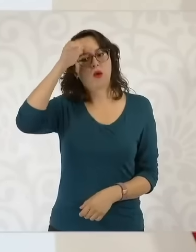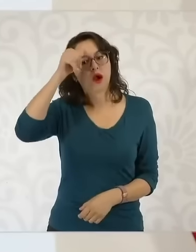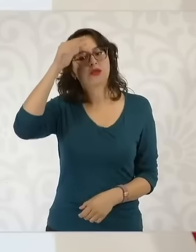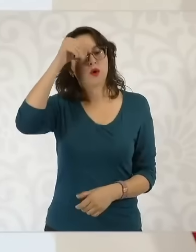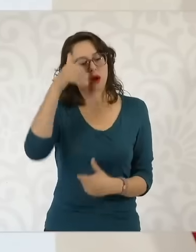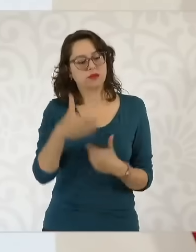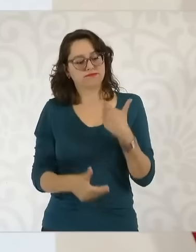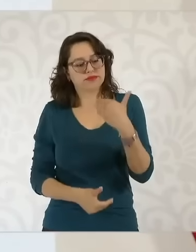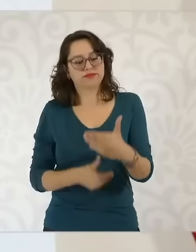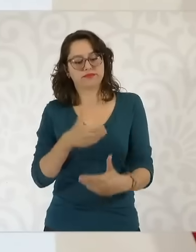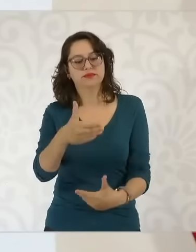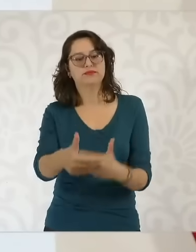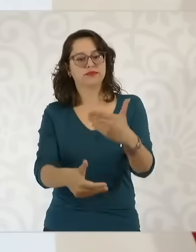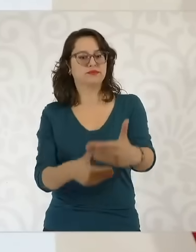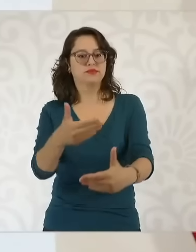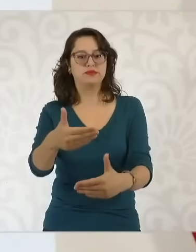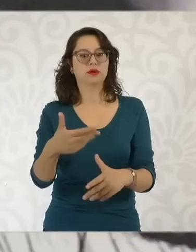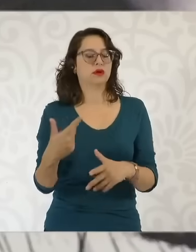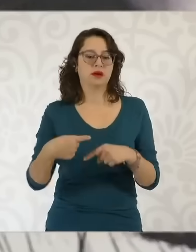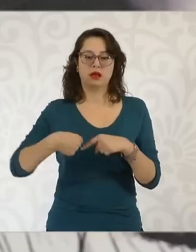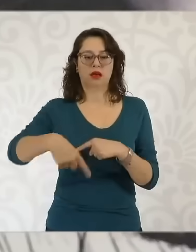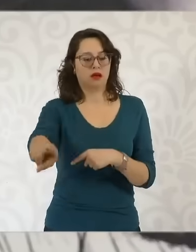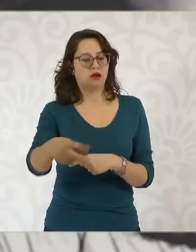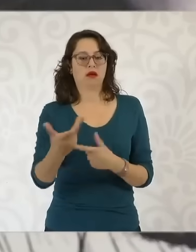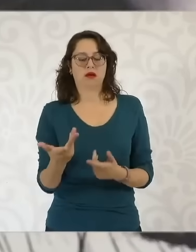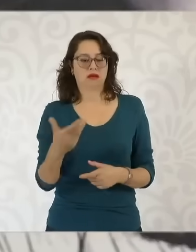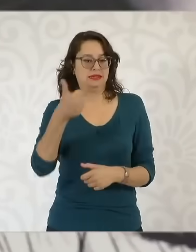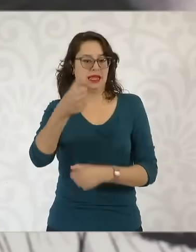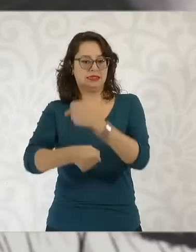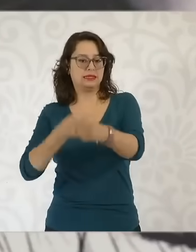cubra pues los siguientes años del gobierno de la presidenta Shembam y el gobierno del